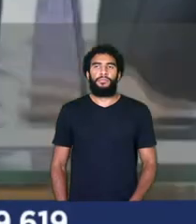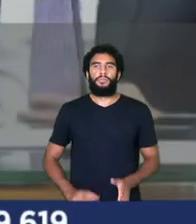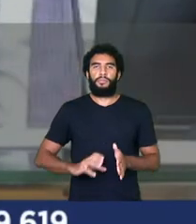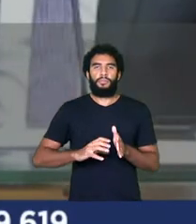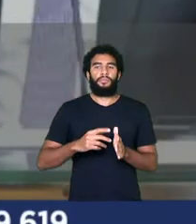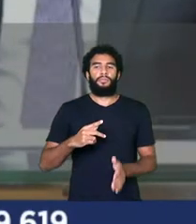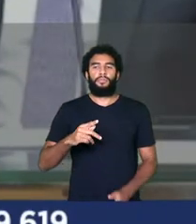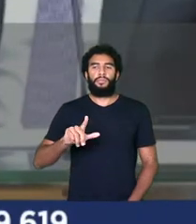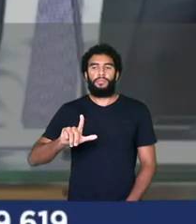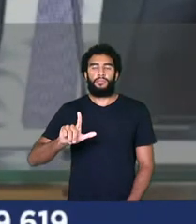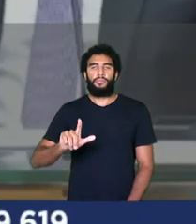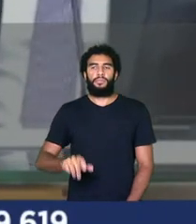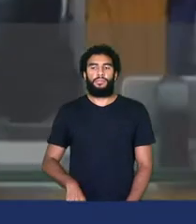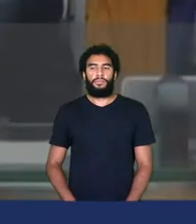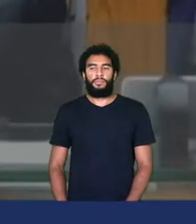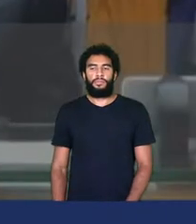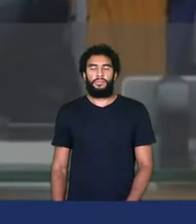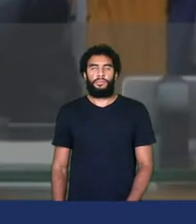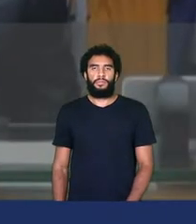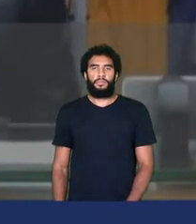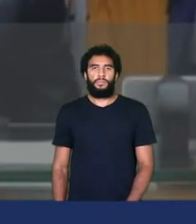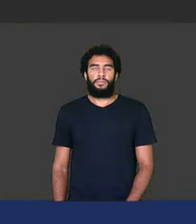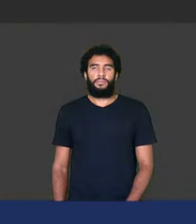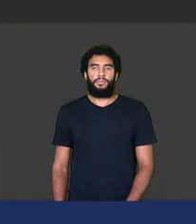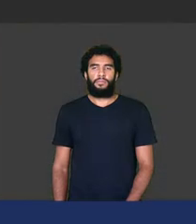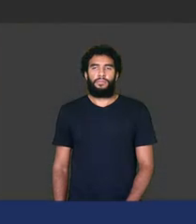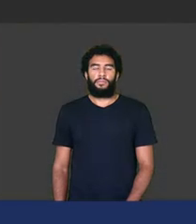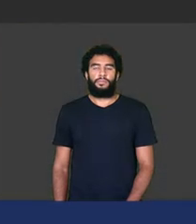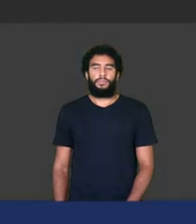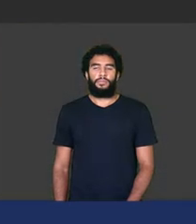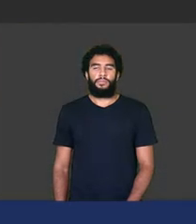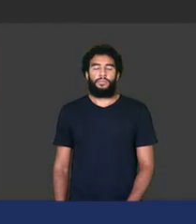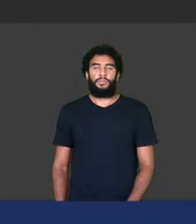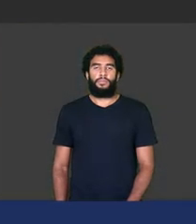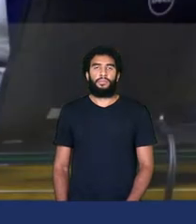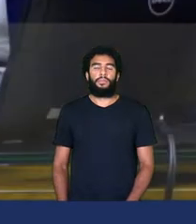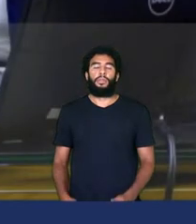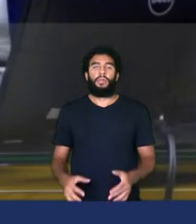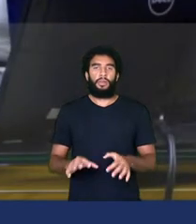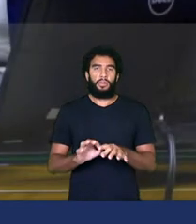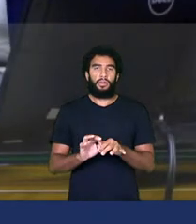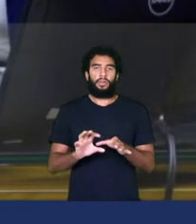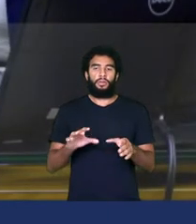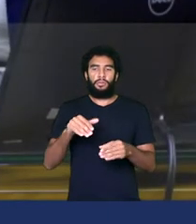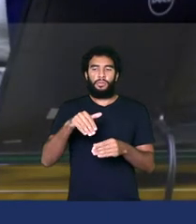[DEPUTADO]: -- PRESIDENTE... [PRESIDENTE]: QUEM CHAMOU? -- [DEPUTADO]: PRESIDENTE, -- PL. [PRESIDENTE]: PL LIBERA, DEPUTADO BOSCO? -- [DEPUTADO]: O PL